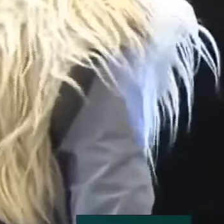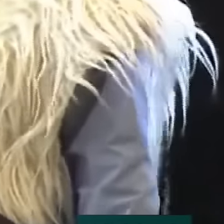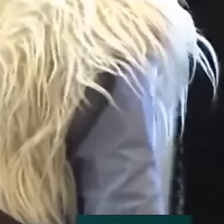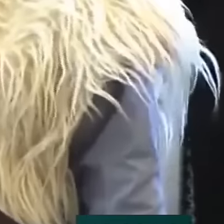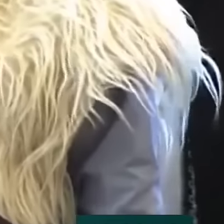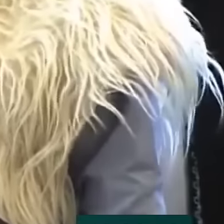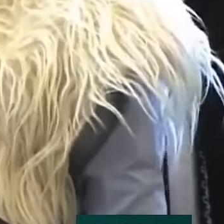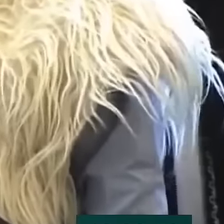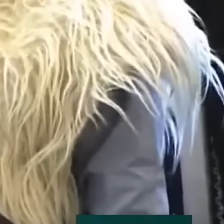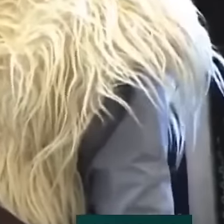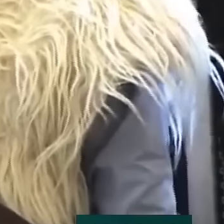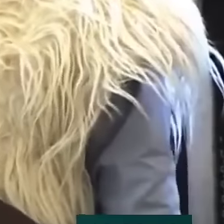Candelaria,